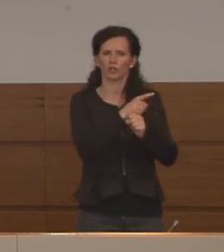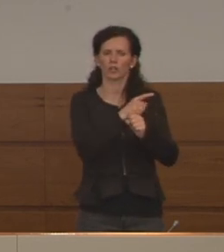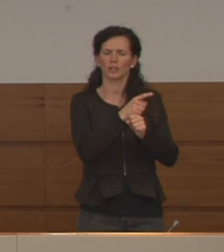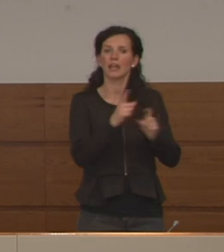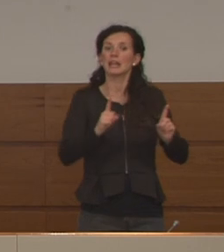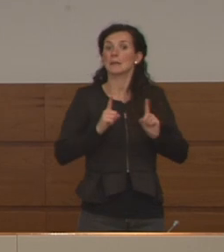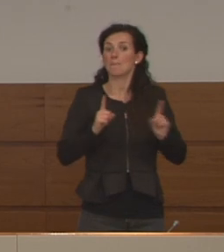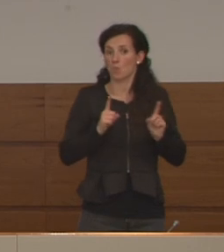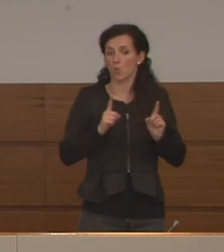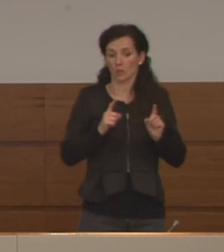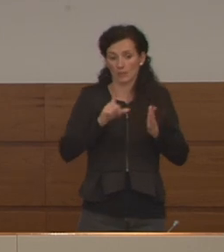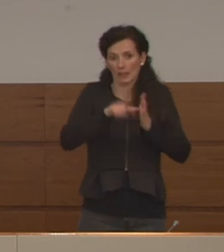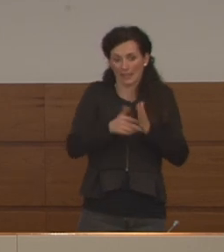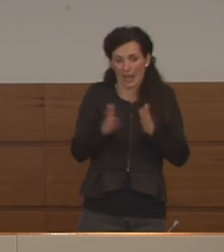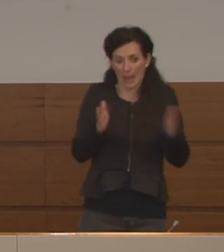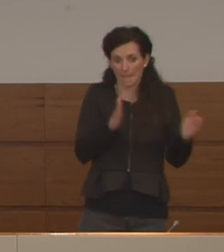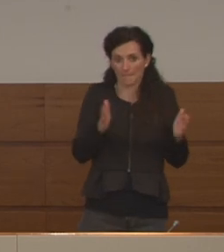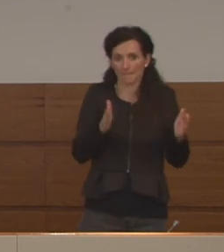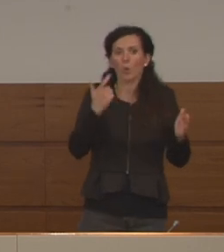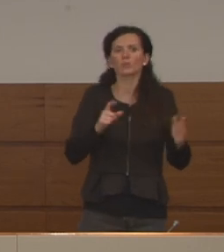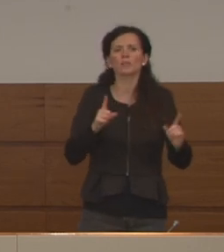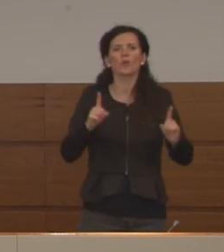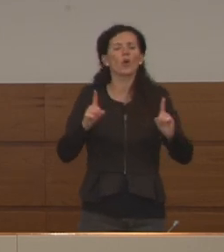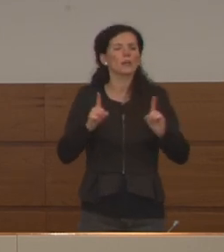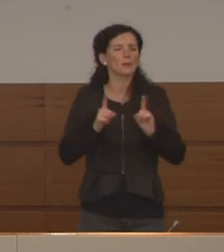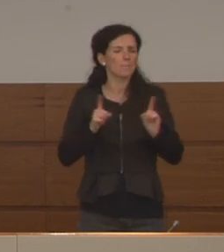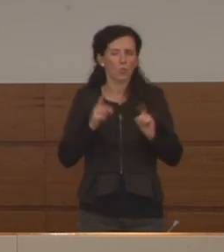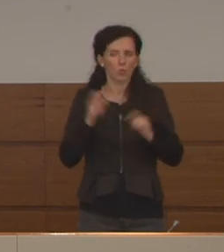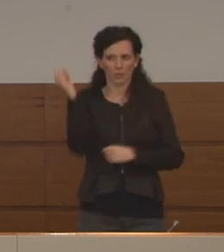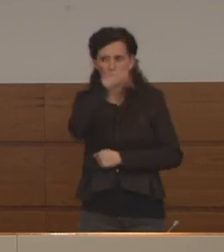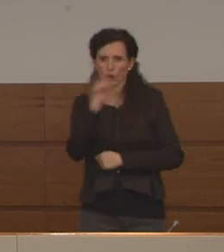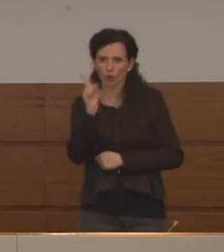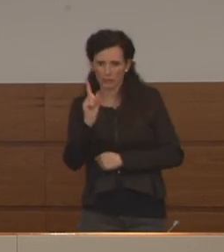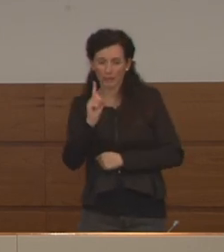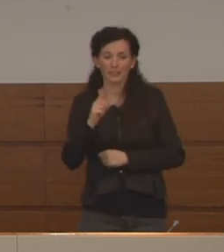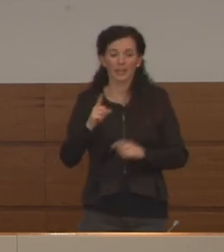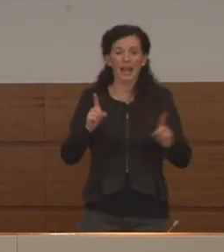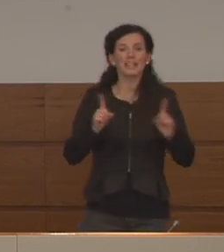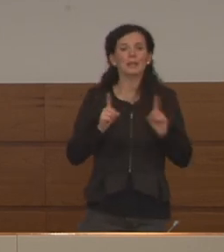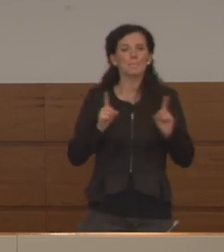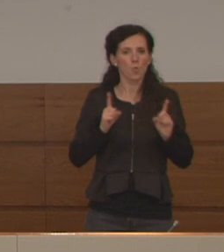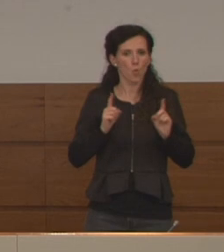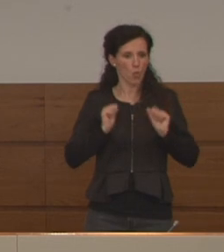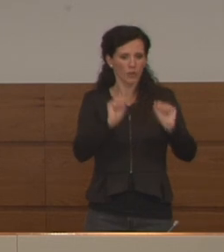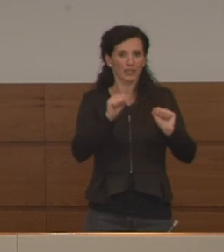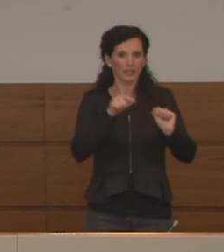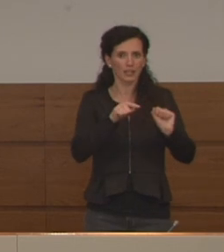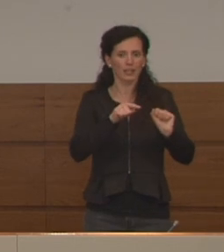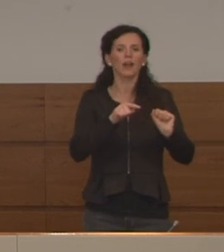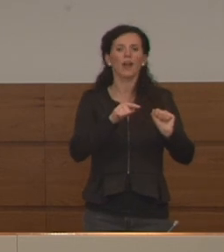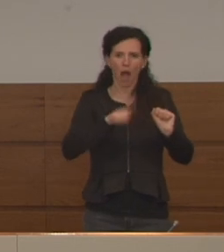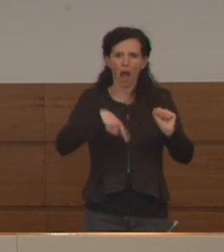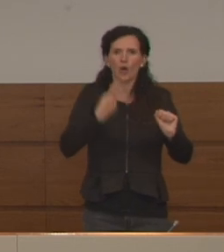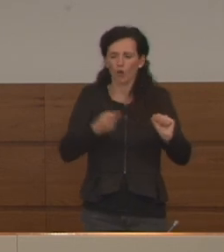periodo di tempo. Perché non si dimentichi che la questione della durata dell'immunità è ancora sotto scrutinio scientifico, la stiamo